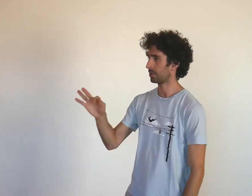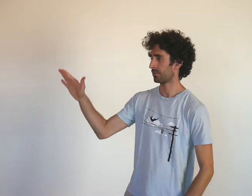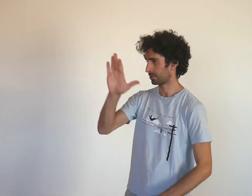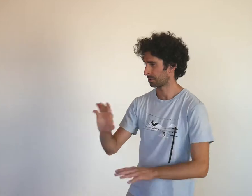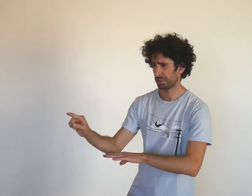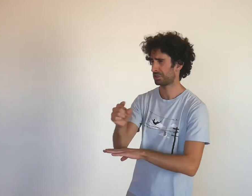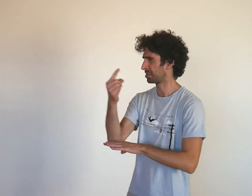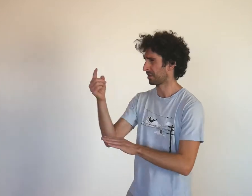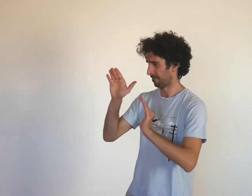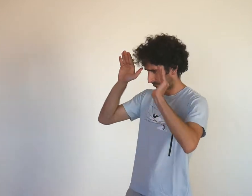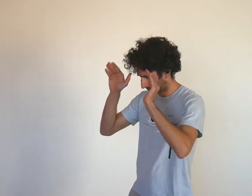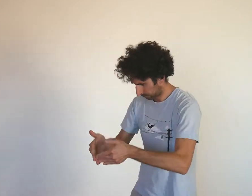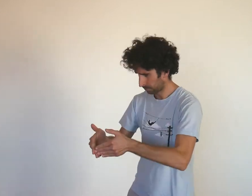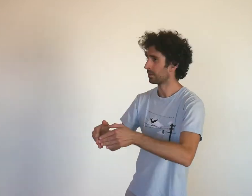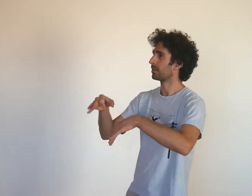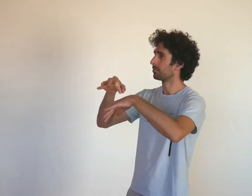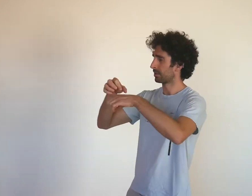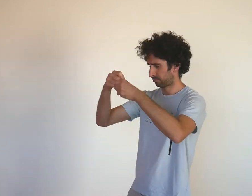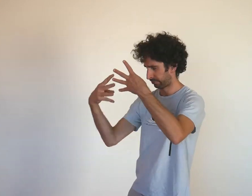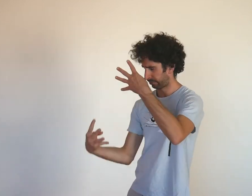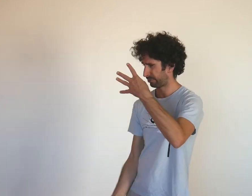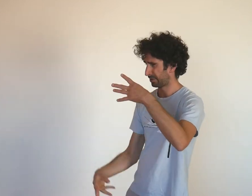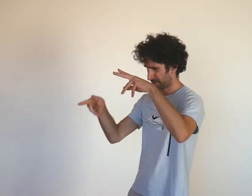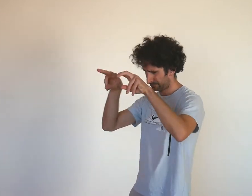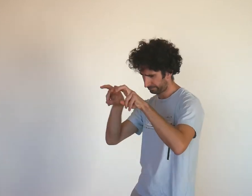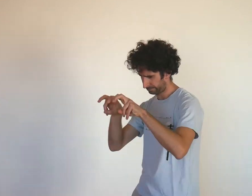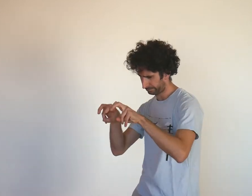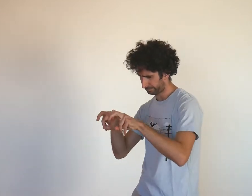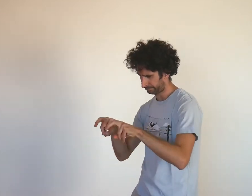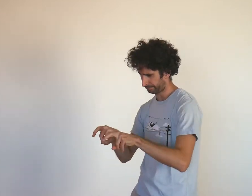C'est le seul en France dédié uniquement aux maladies et qui fait des recherches dessus.